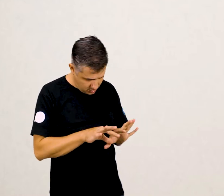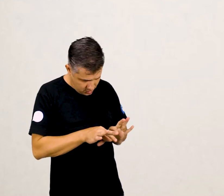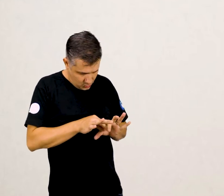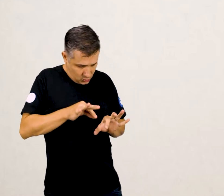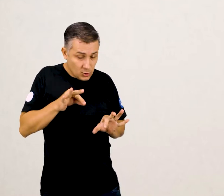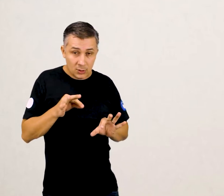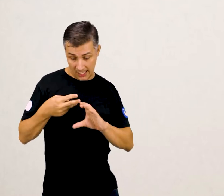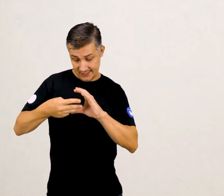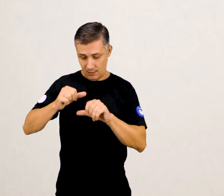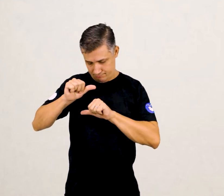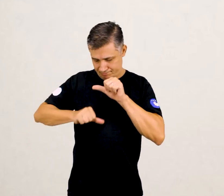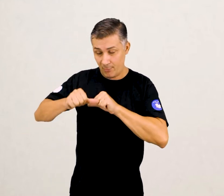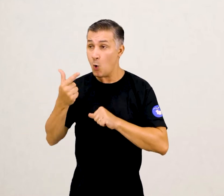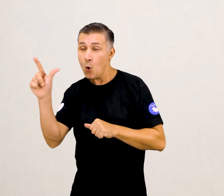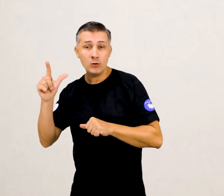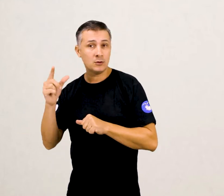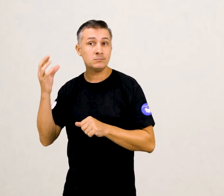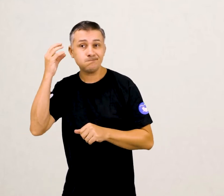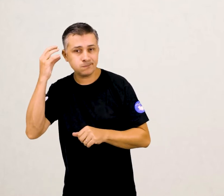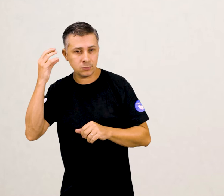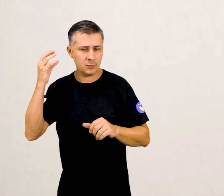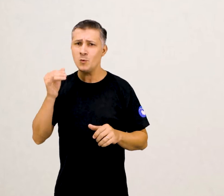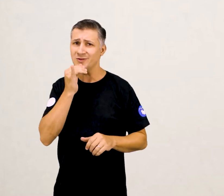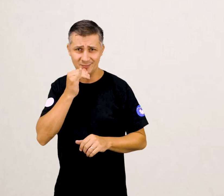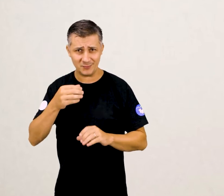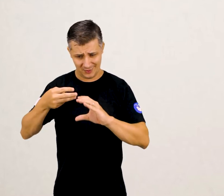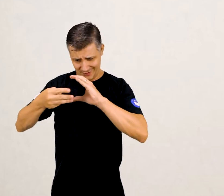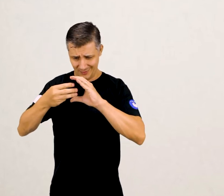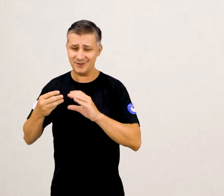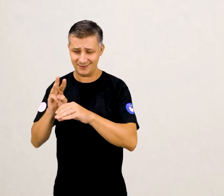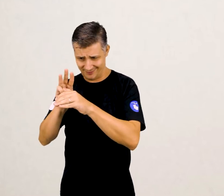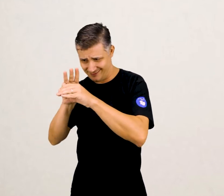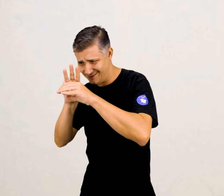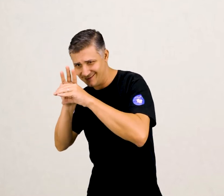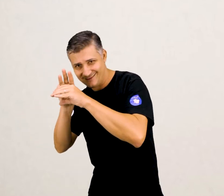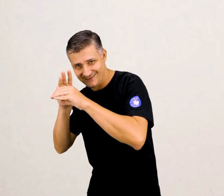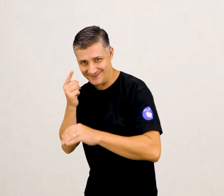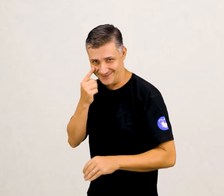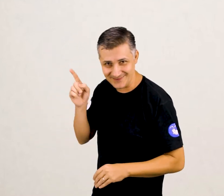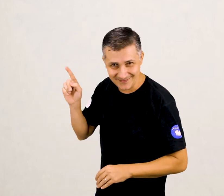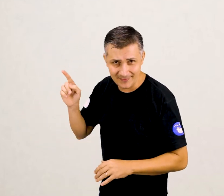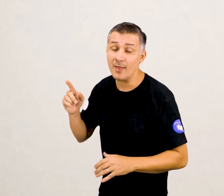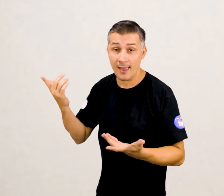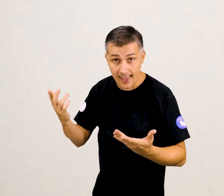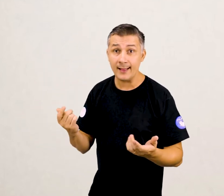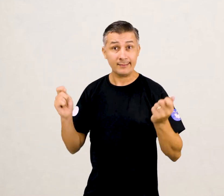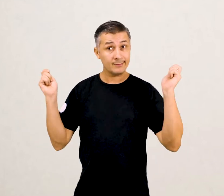do corpo. Como no caso das células ciliadas, responsáveis pela audição.